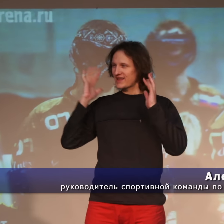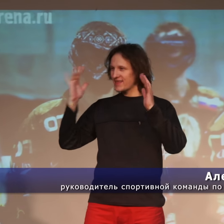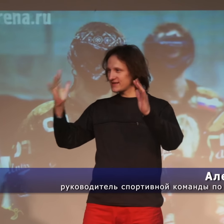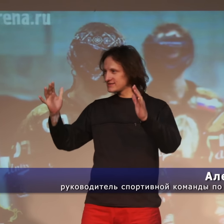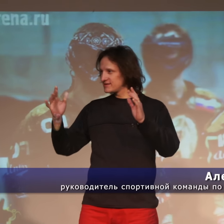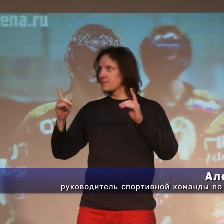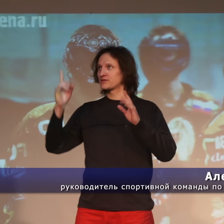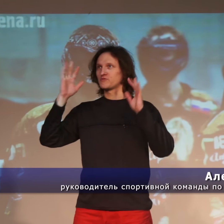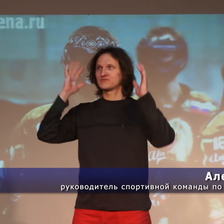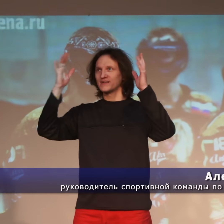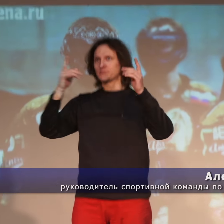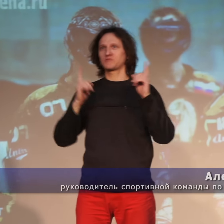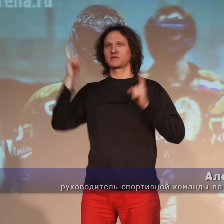где очень важно лидерство